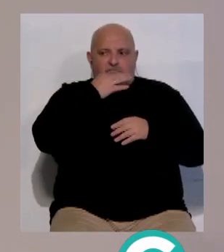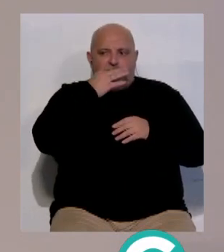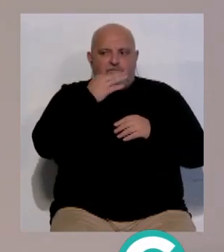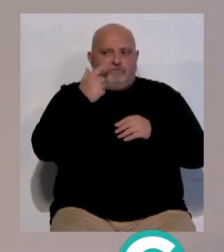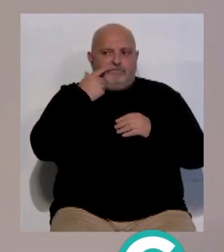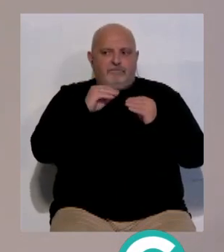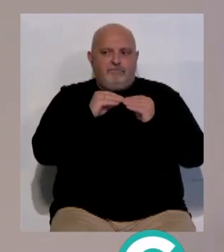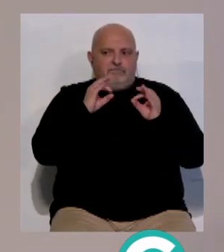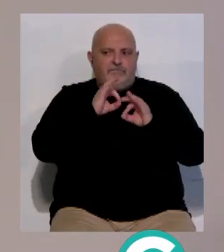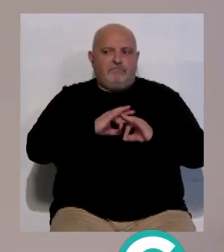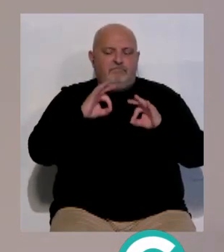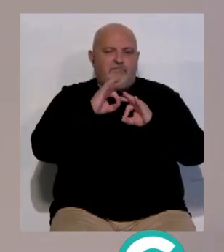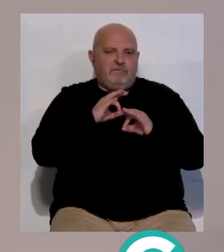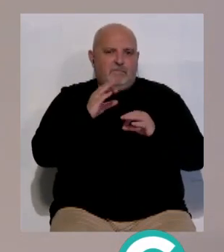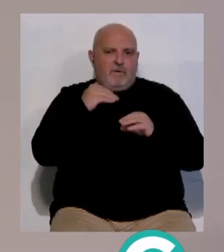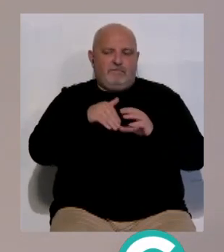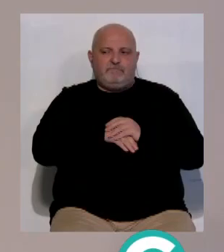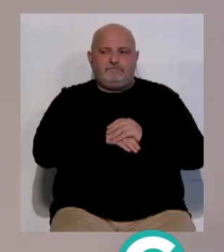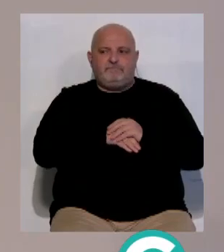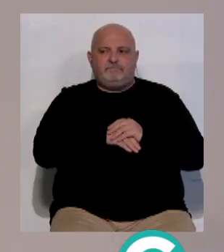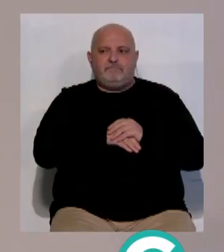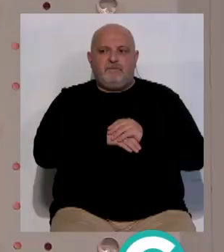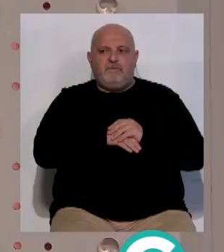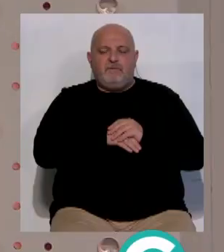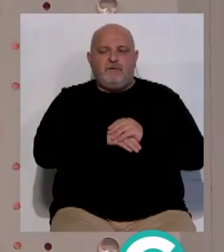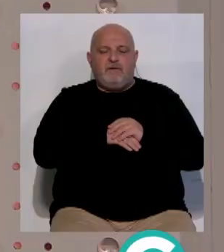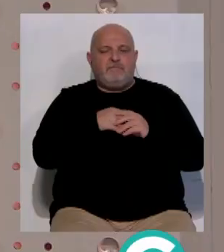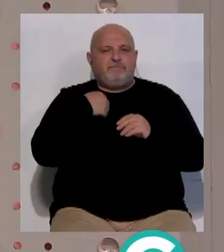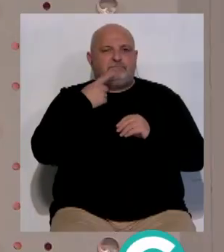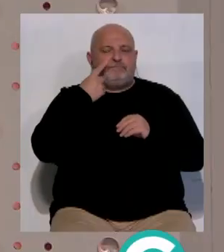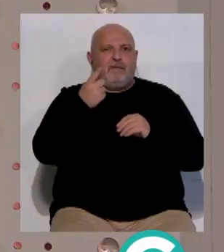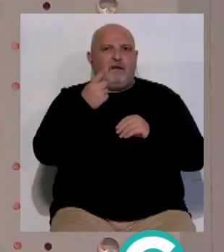forma de de ver la falta por ningún lado pero Juan yo te quiero decir yo no disculpo ail Manzano por